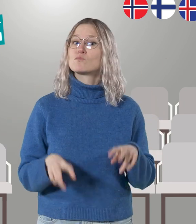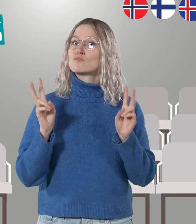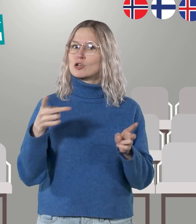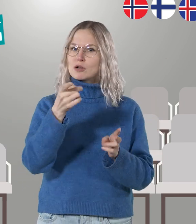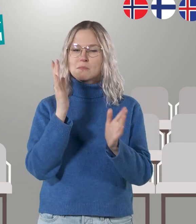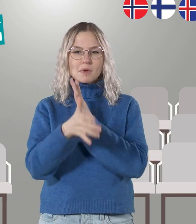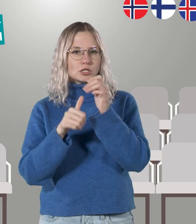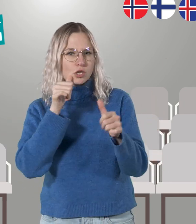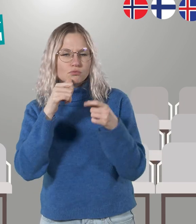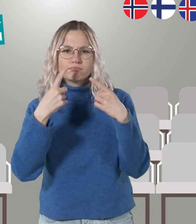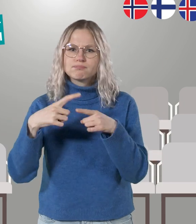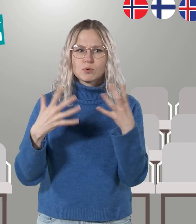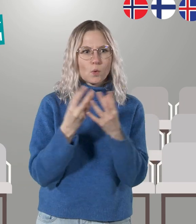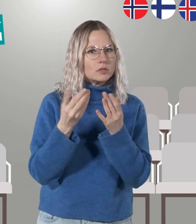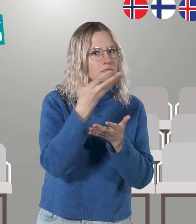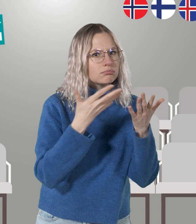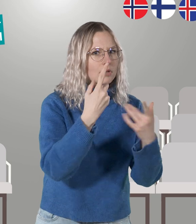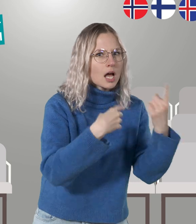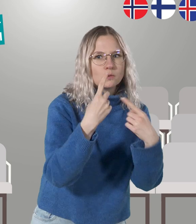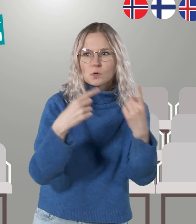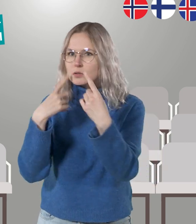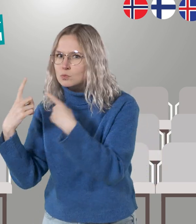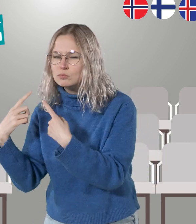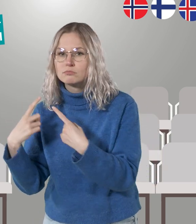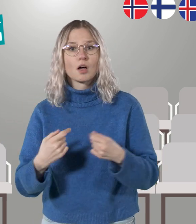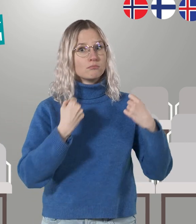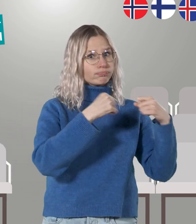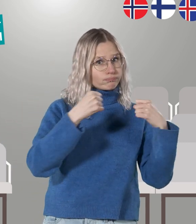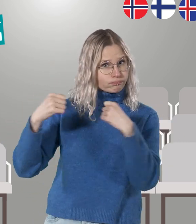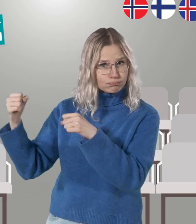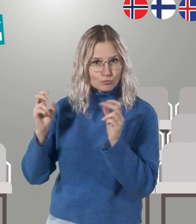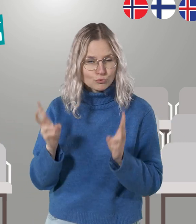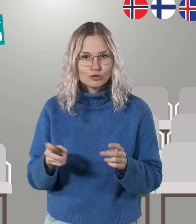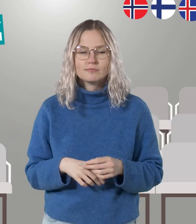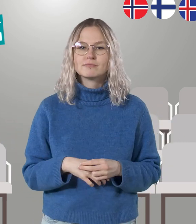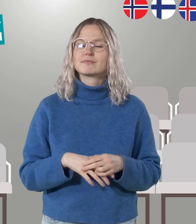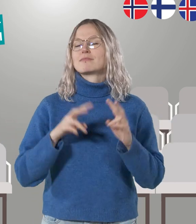Pääset osallistumaan yhteisiin keskusteluihin ja aktiviteetteihin -